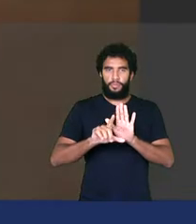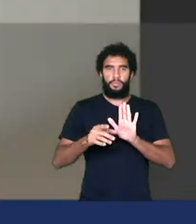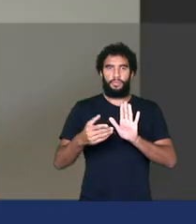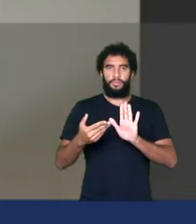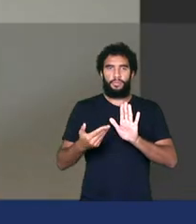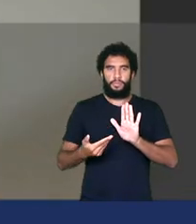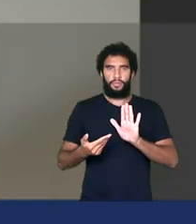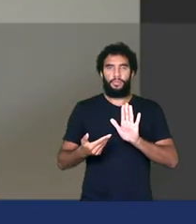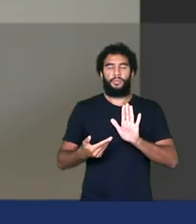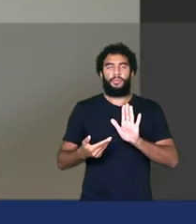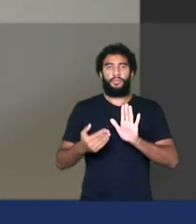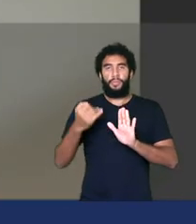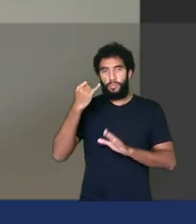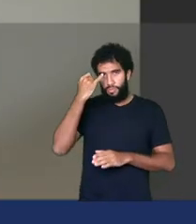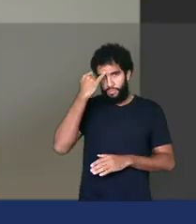DESTAQUE É SUPRIMIR O ARTIGO 50 E 53, ONDE A LEI, ATRAVÀS